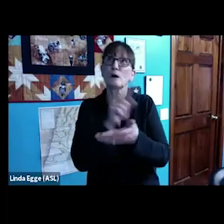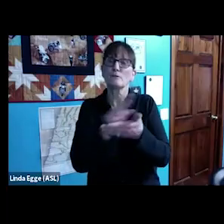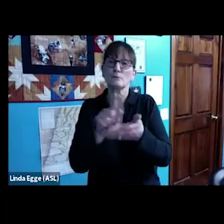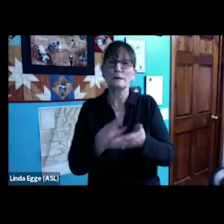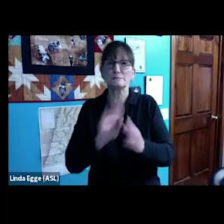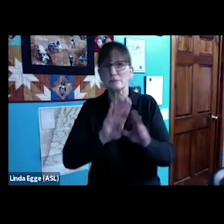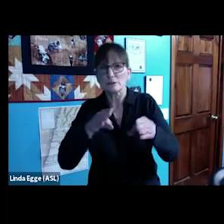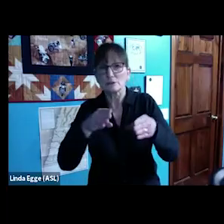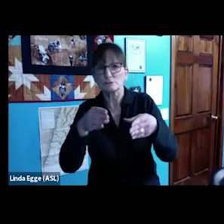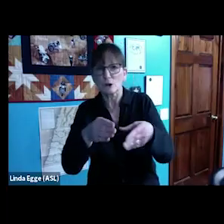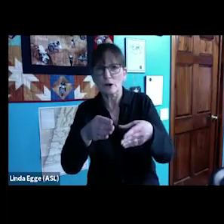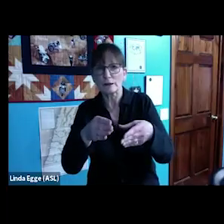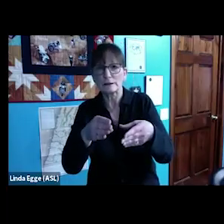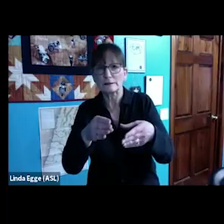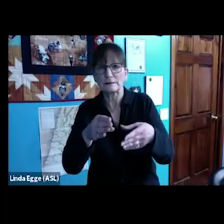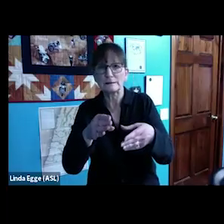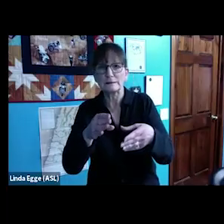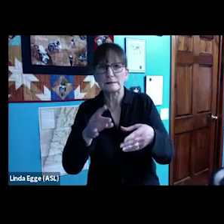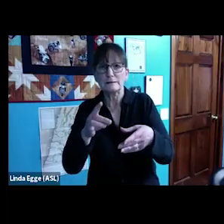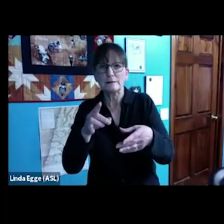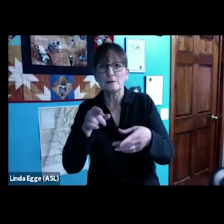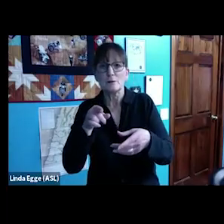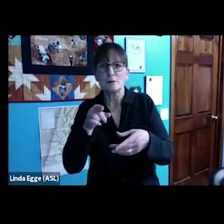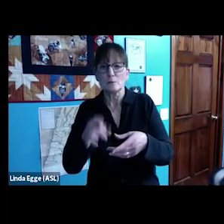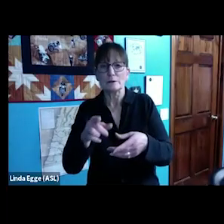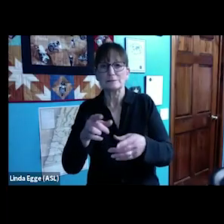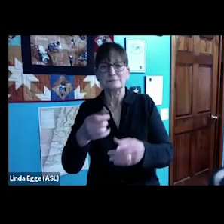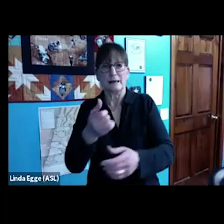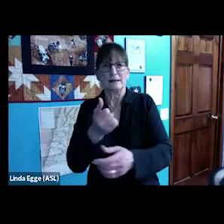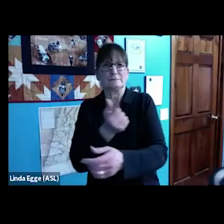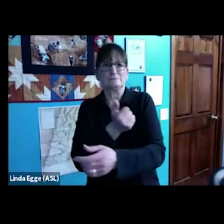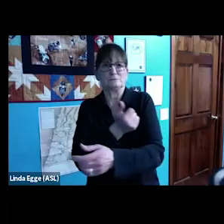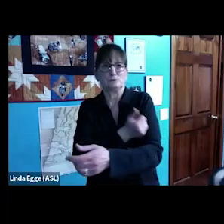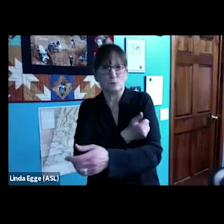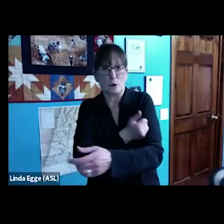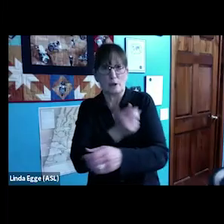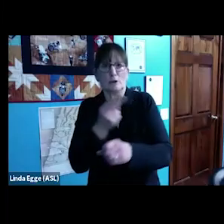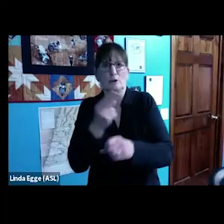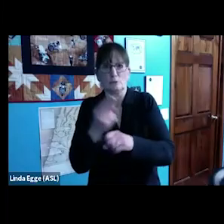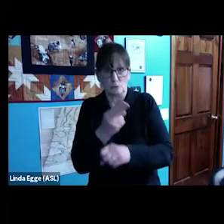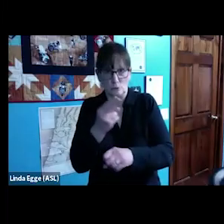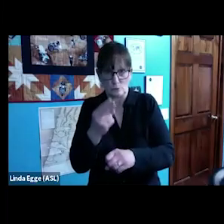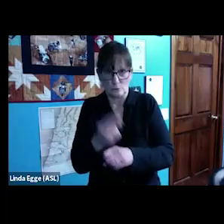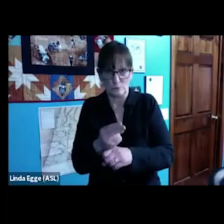Entonces, otros consejos que me encanta compartir, especialmente sobre la automatización,